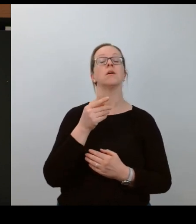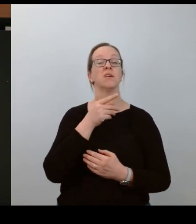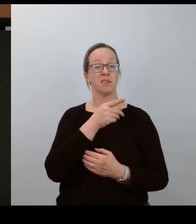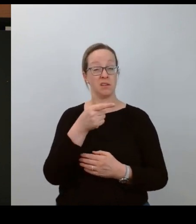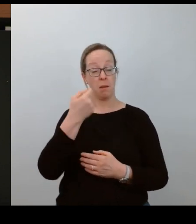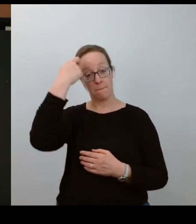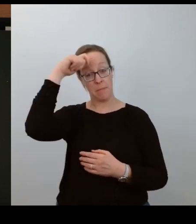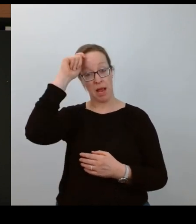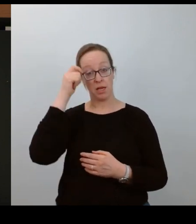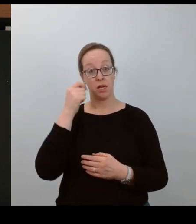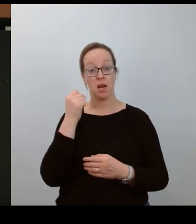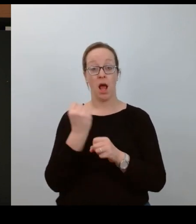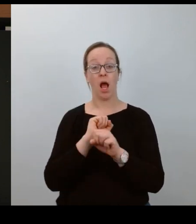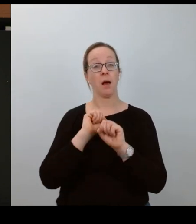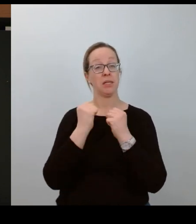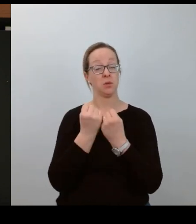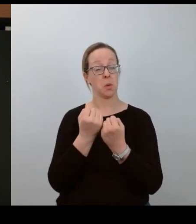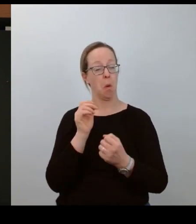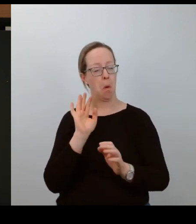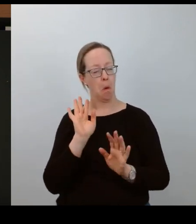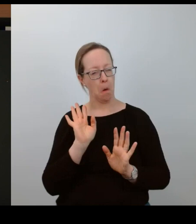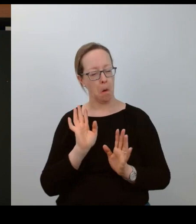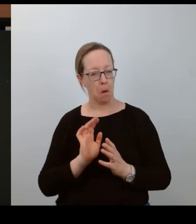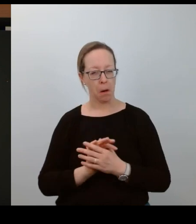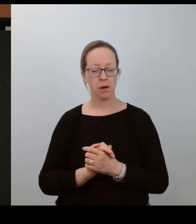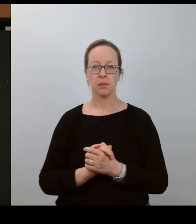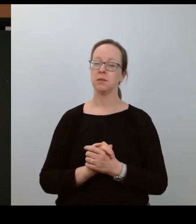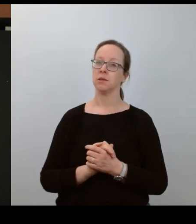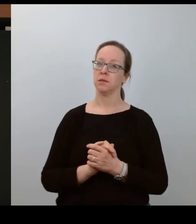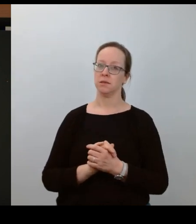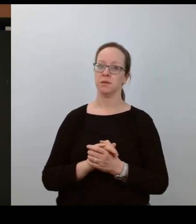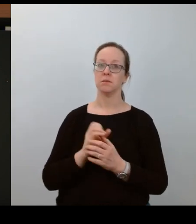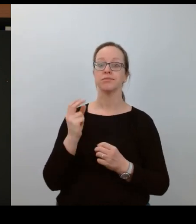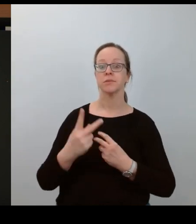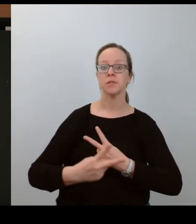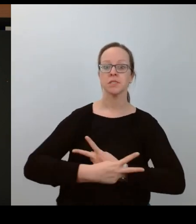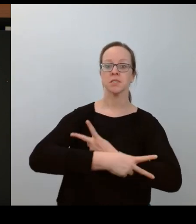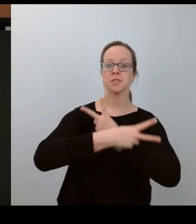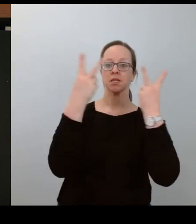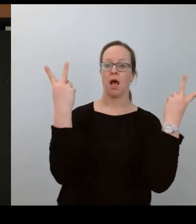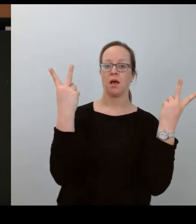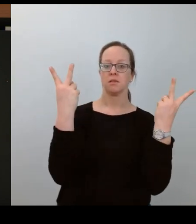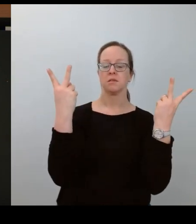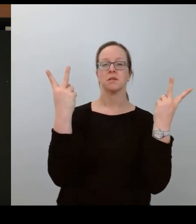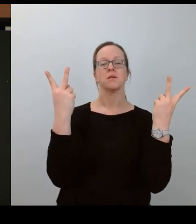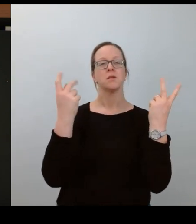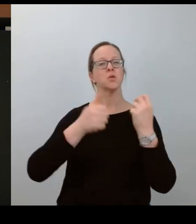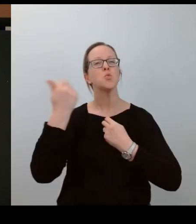obwohl sie berühmt und obwohl sie etabliert sind. Die durchschnittliche Rentenerwartung der Berliner